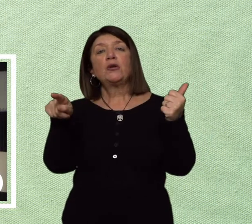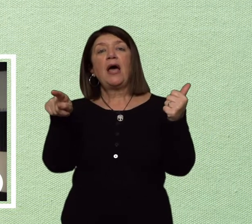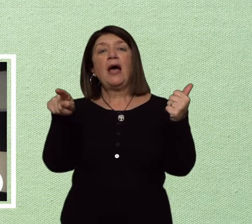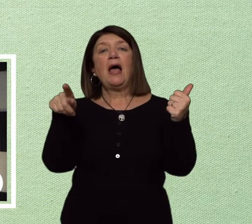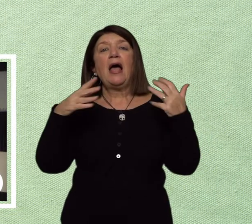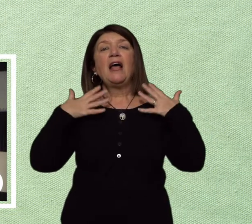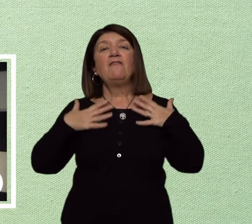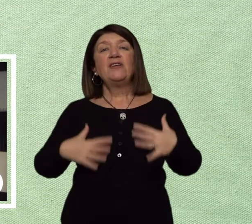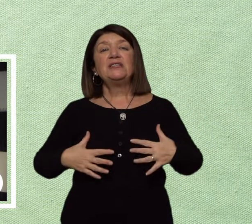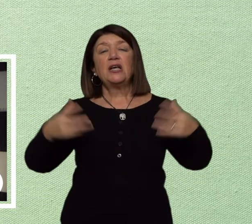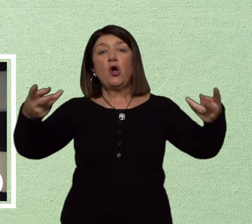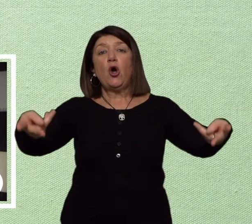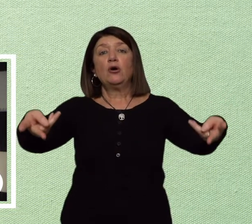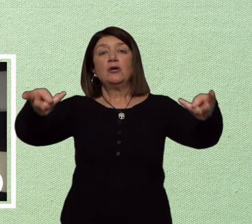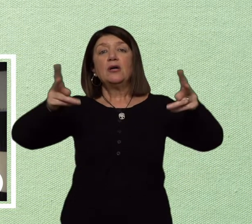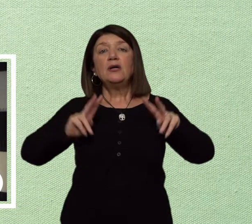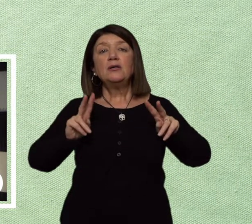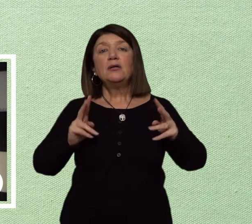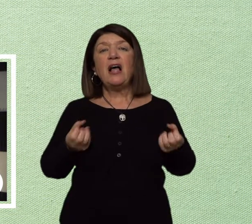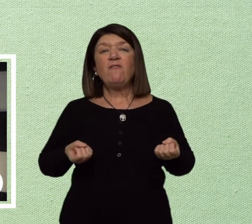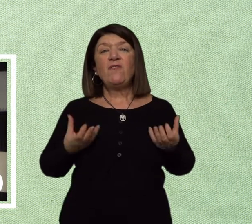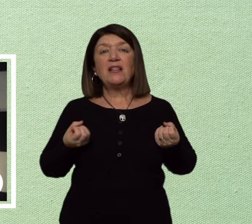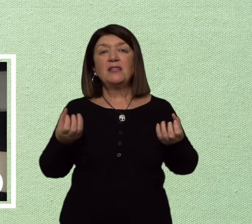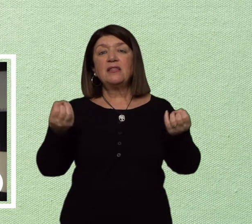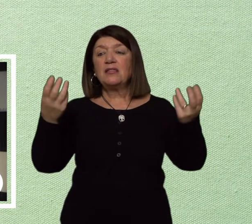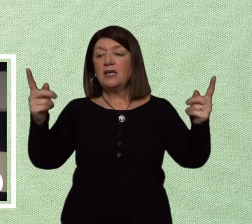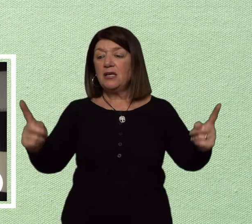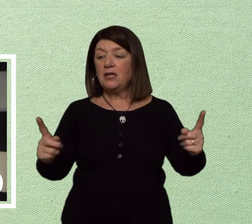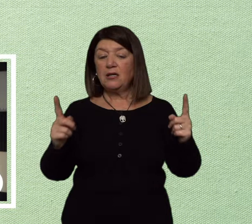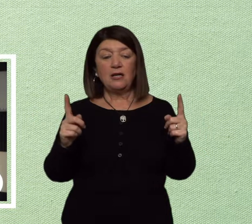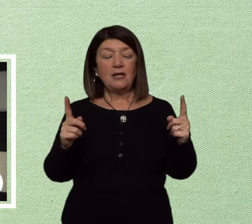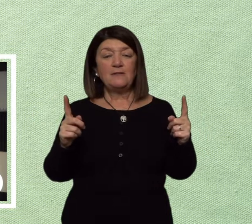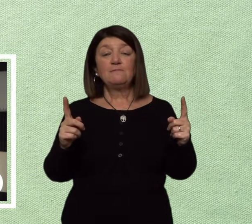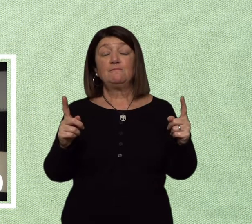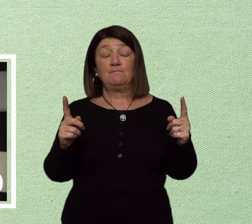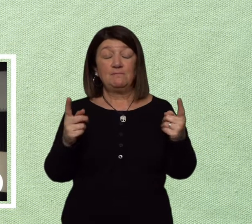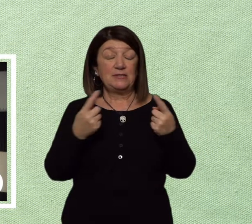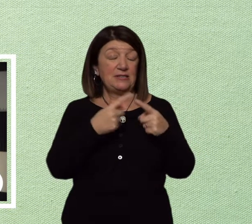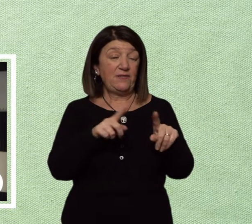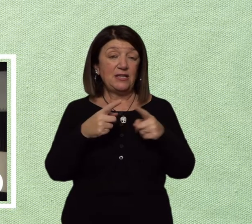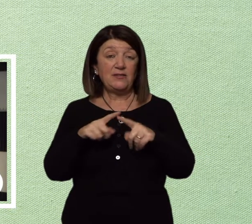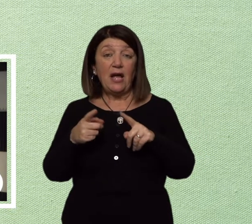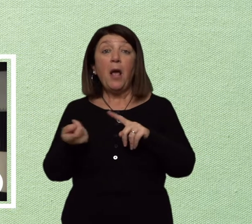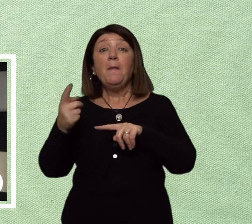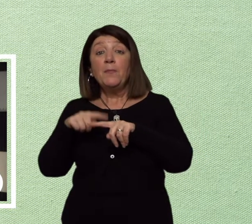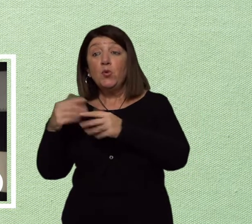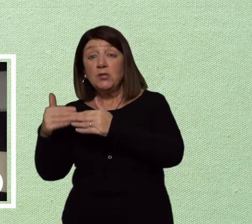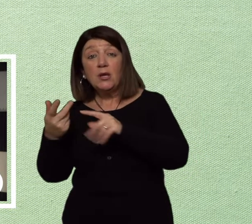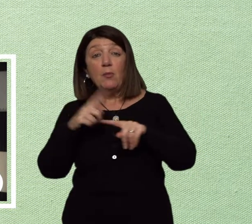ma dal punto di vista della disabilità dovremmo avere una disabilità specifica e delle modalità